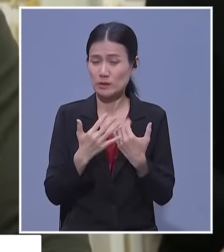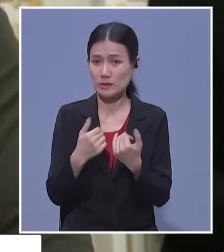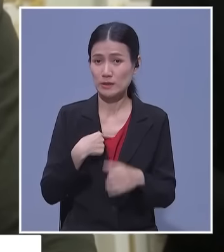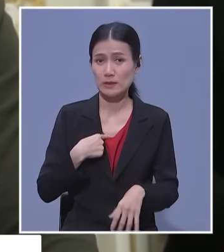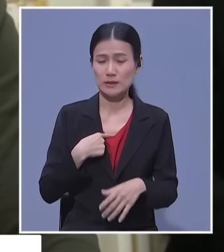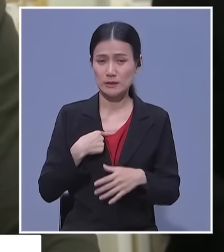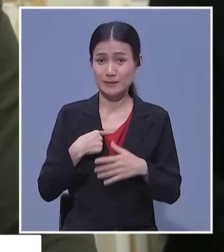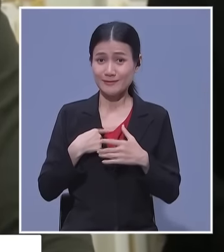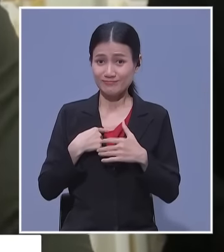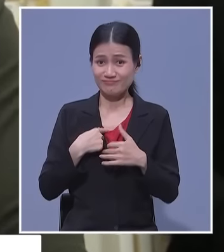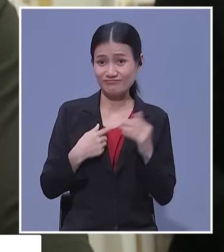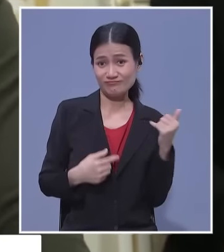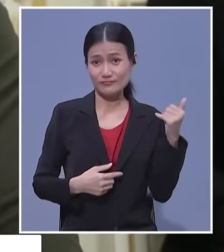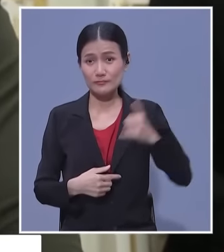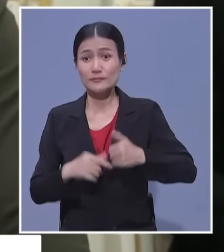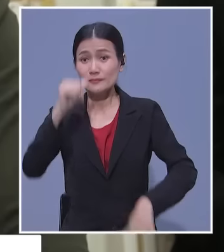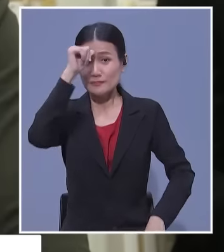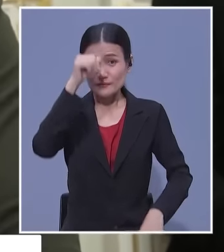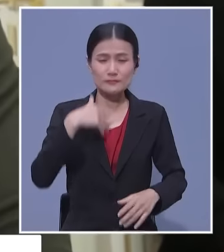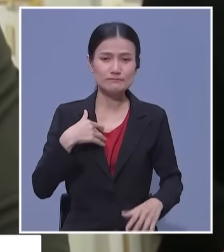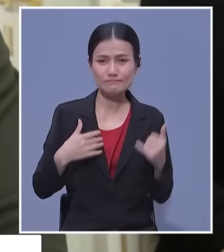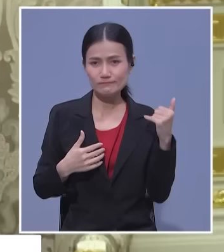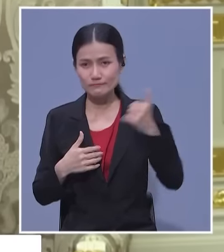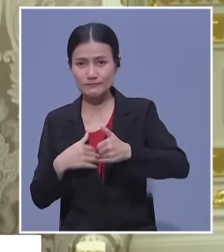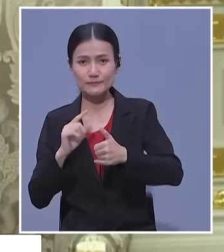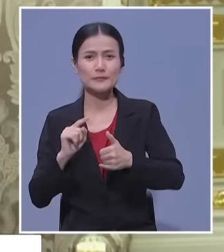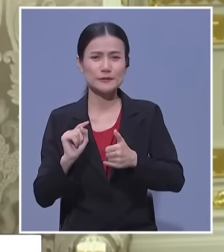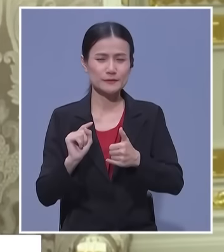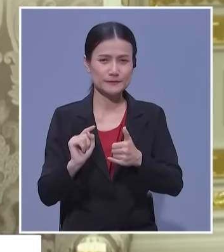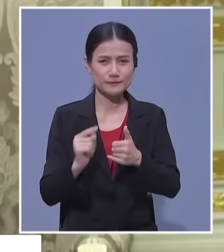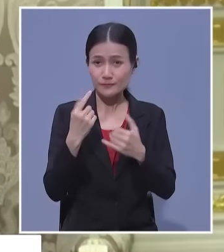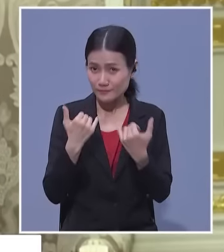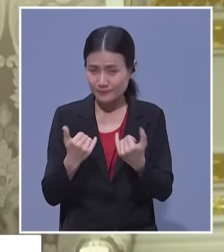เป็นครั้งประวัติศาสตร์ของผู้นำอินเดียนะ คะโดยนายกโมดีได้เรียกร้องให้